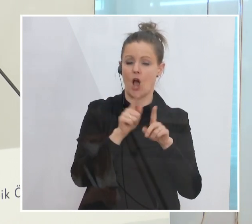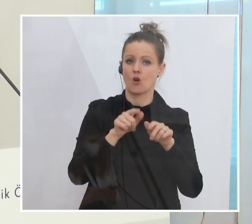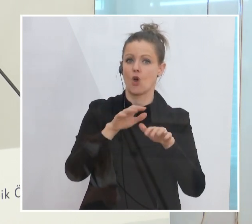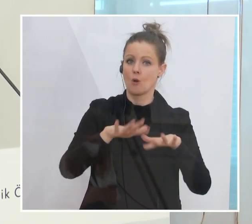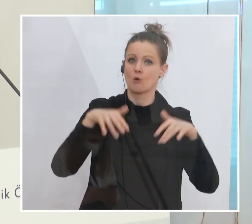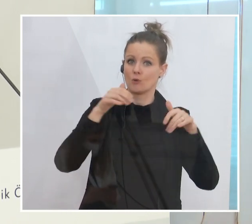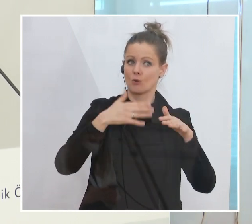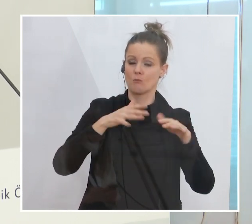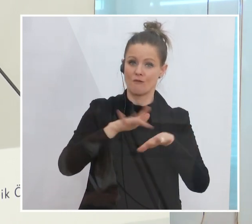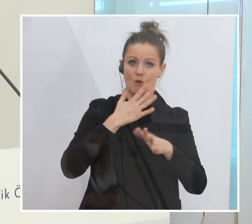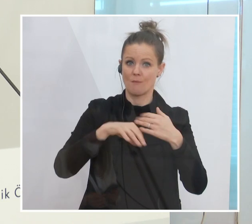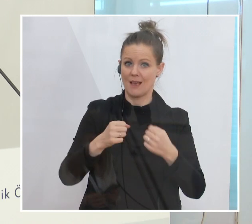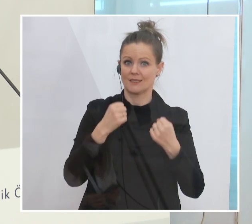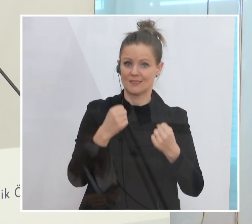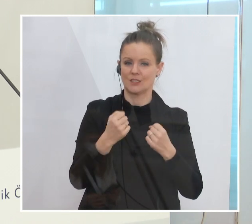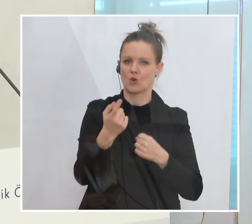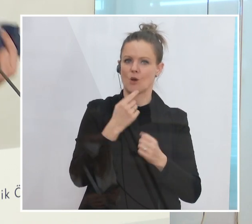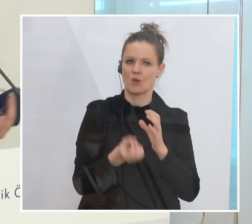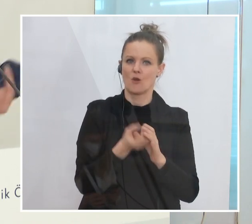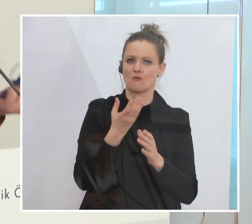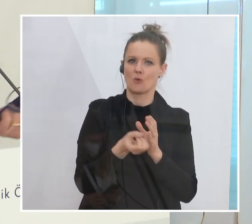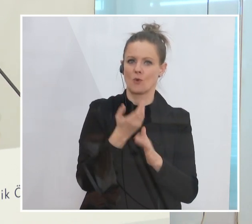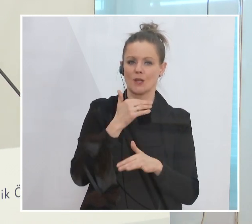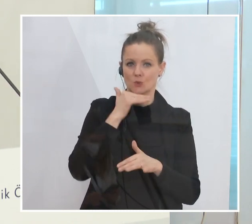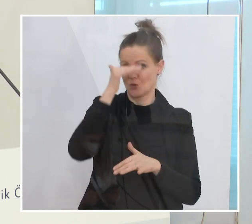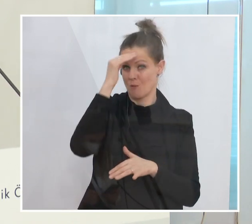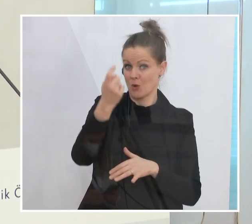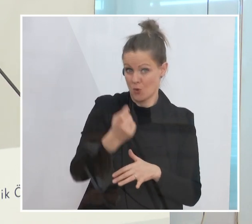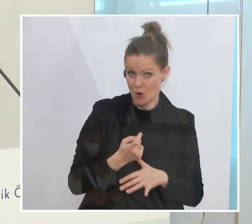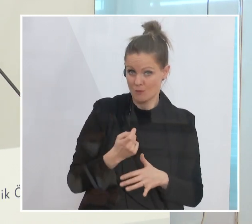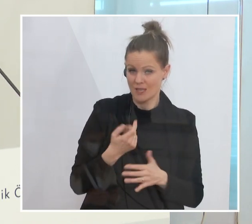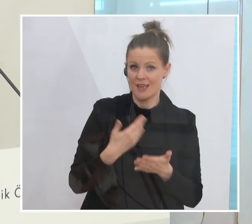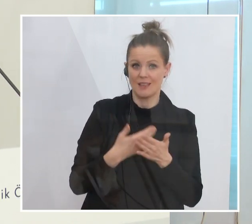fühlt. Es kommt Frühling/Sommer, also wir möchten halt einfach Kulturbetrieben auch